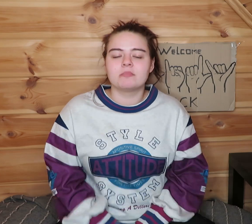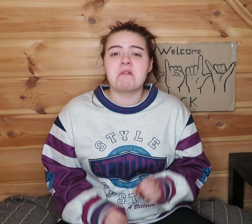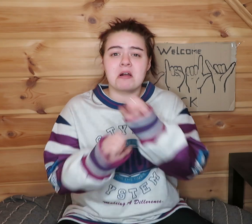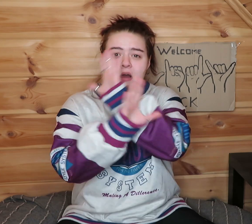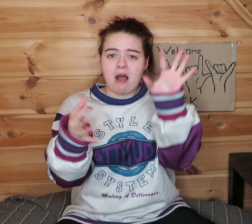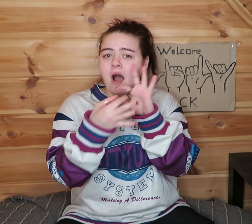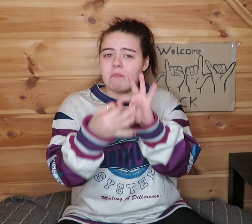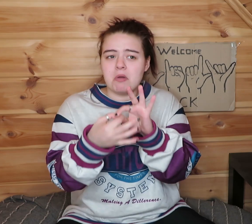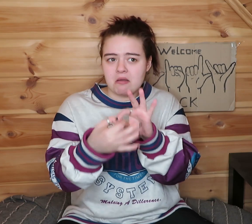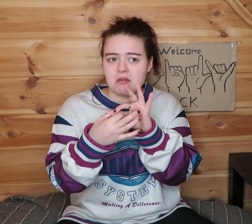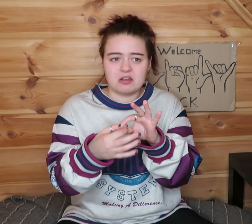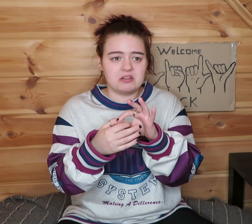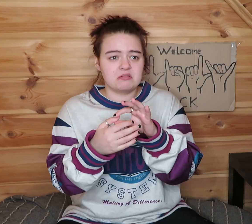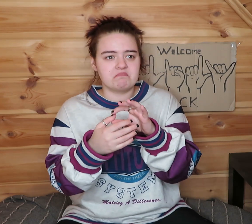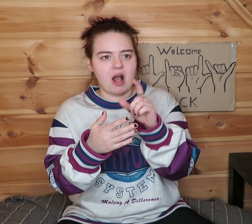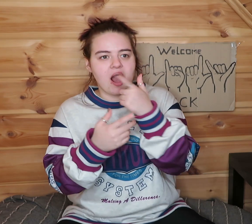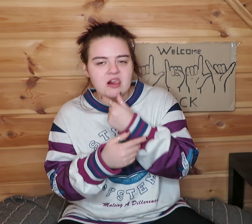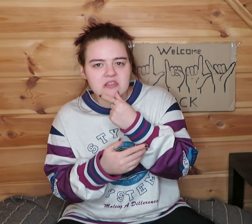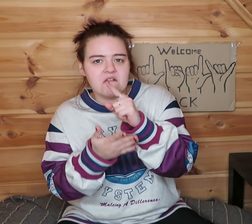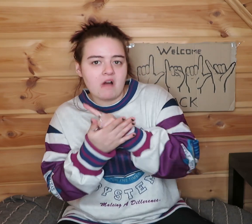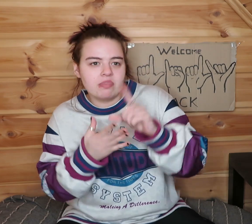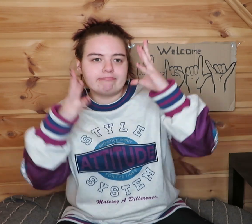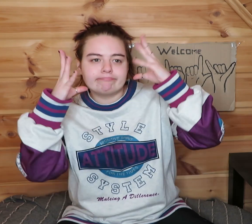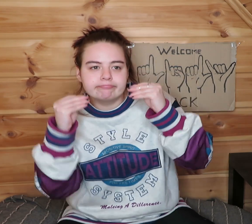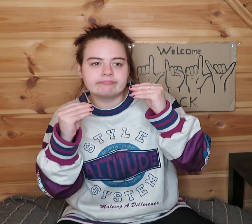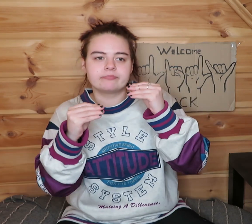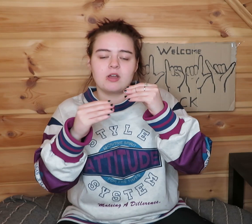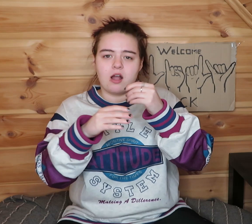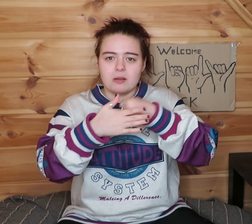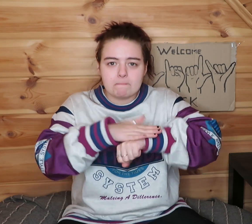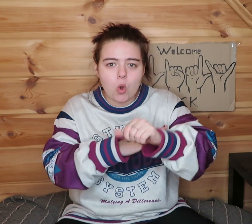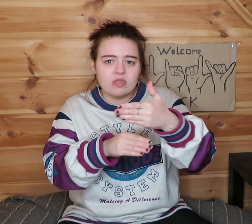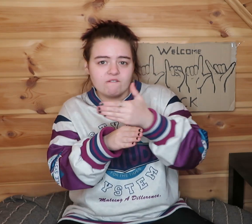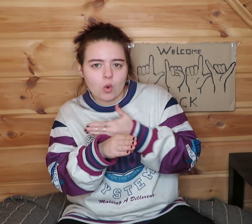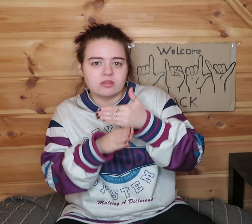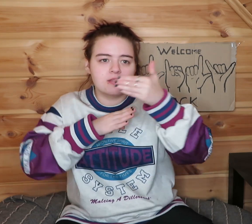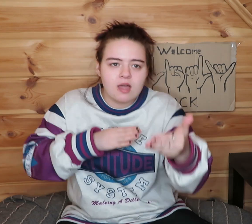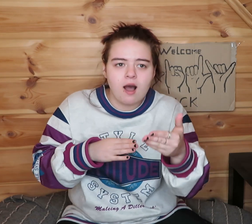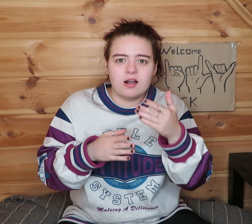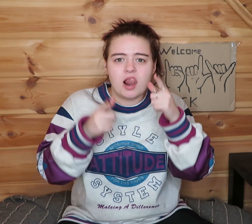Klar ist es von viel abhängig. Wann man ertaubt ist...vor oder nach der Geburt.